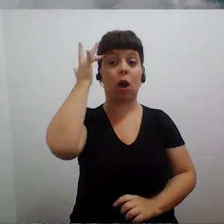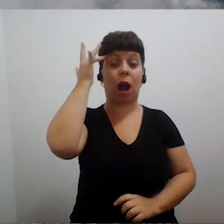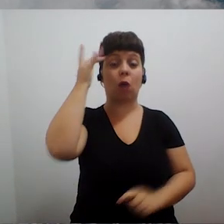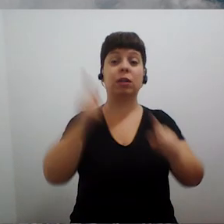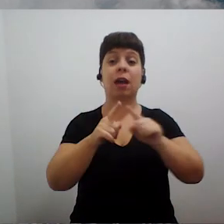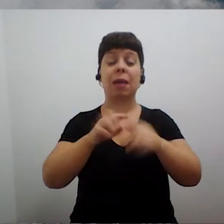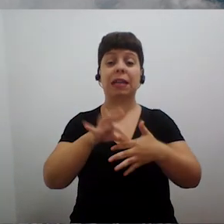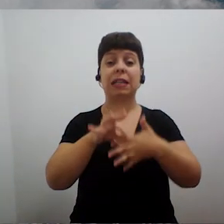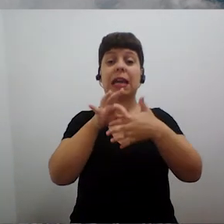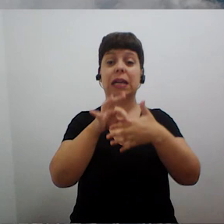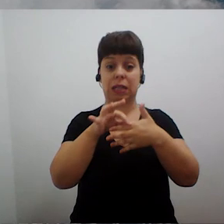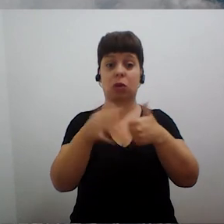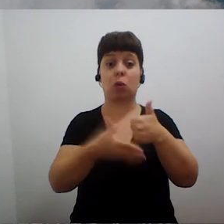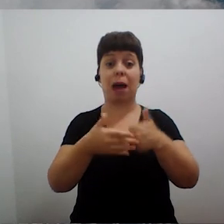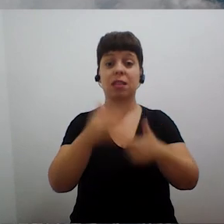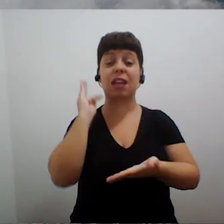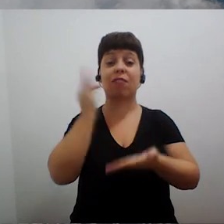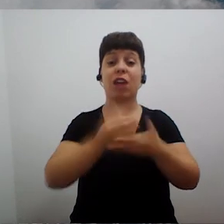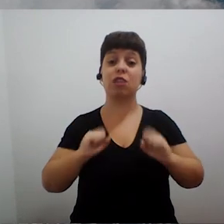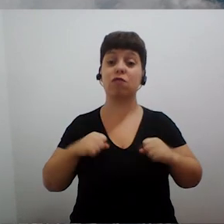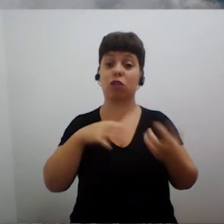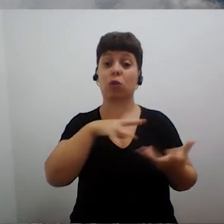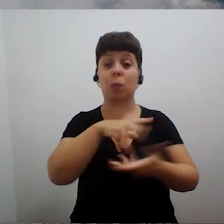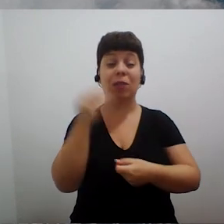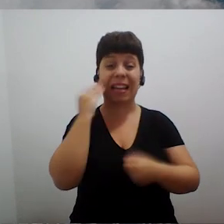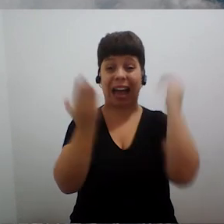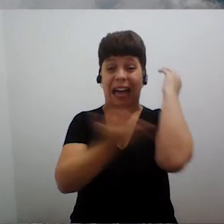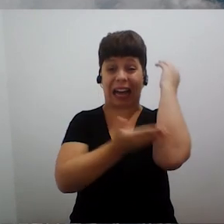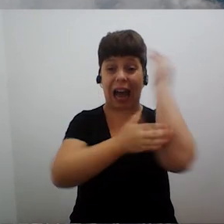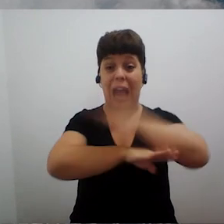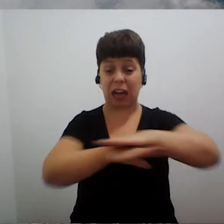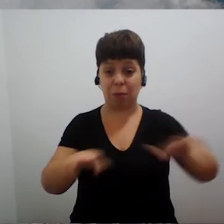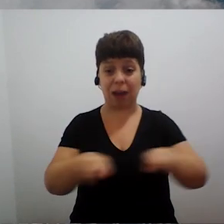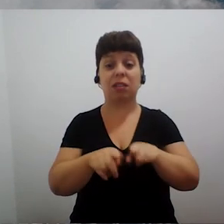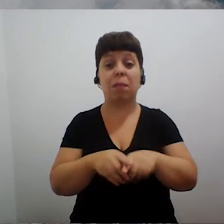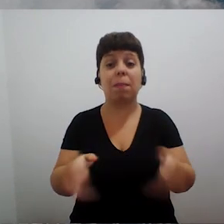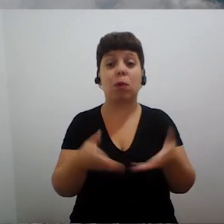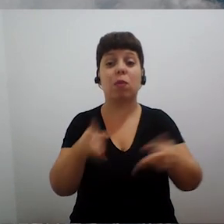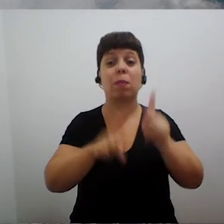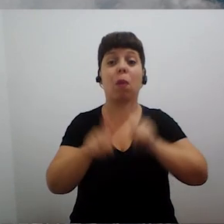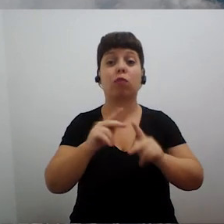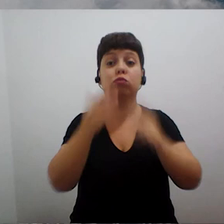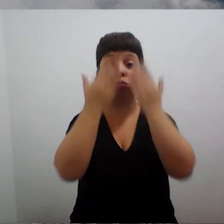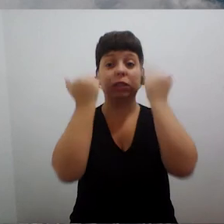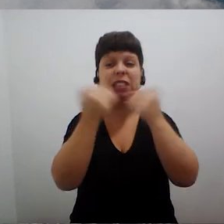baseada na fé aos esforços globais para acabar com o desmatamento tropical e promover os direitos dos povos indígenas.